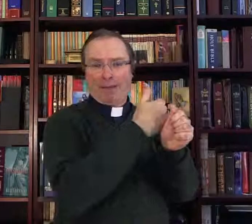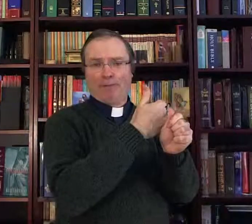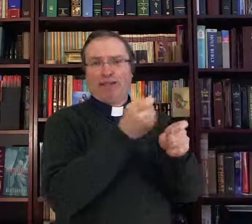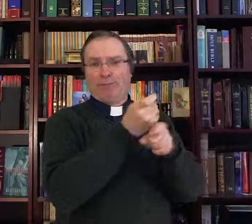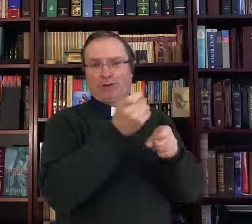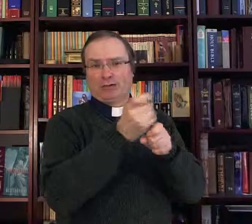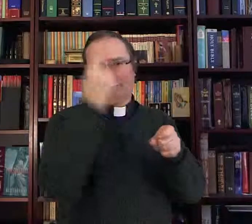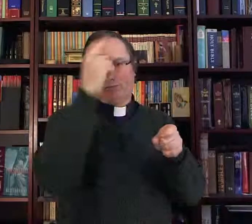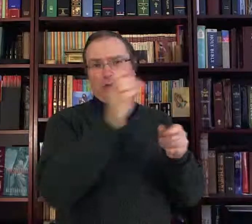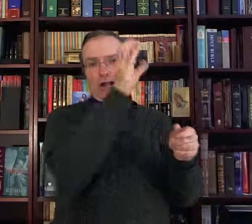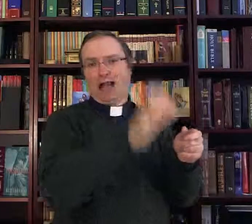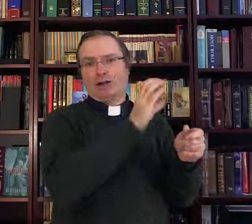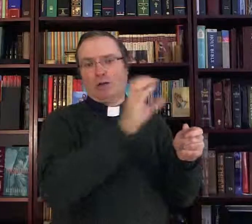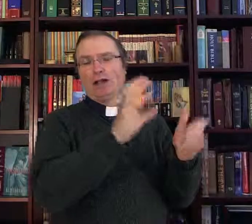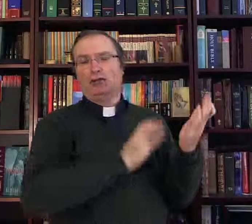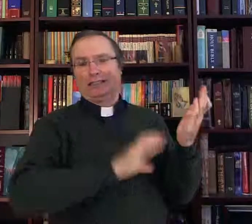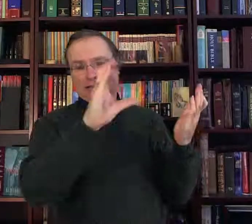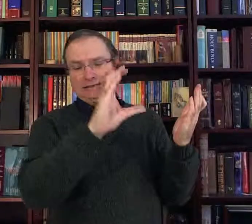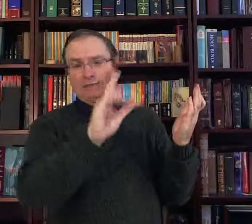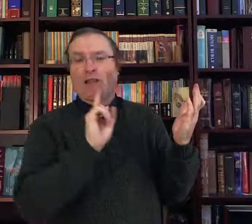persécutés pour la croix de Christ.